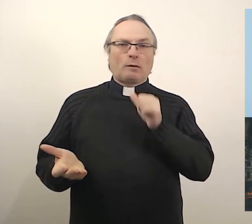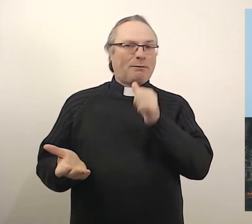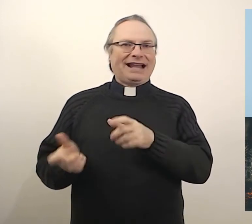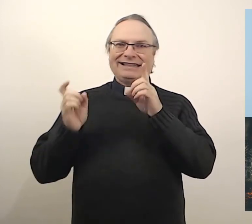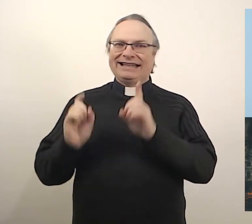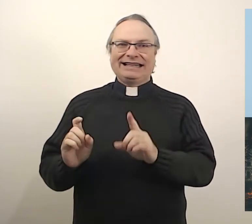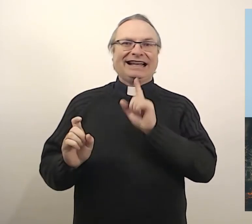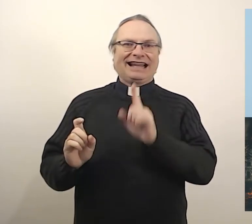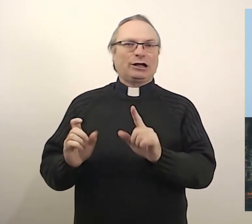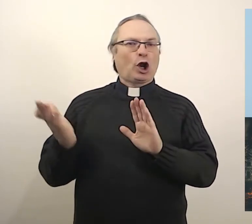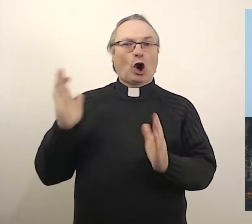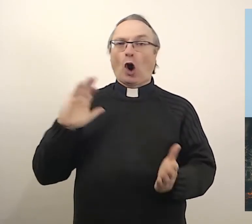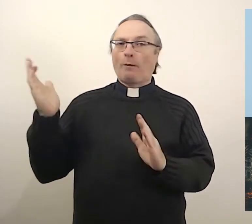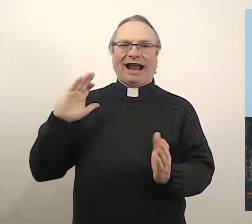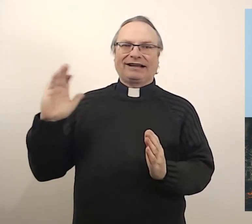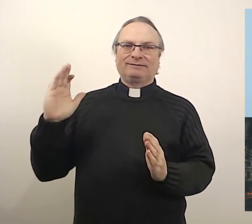ne sont pas dignes d'être comparées